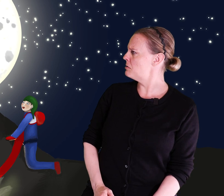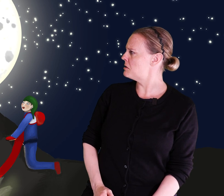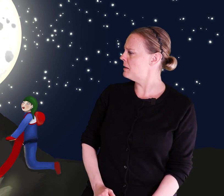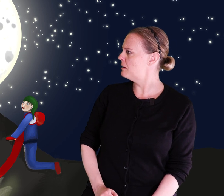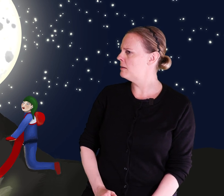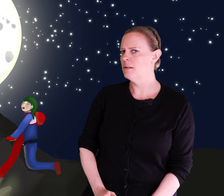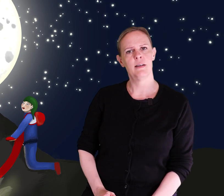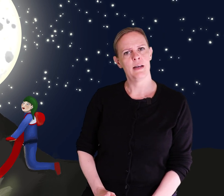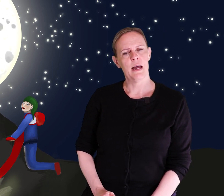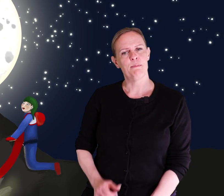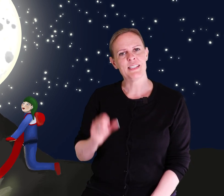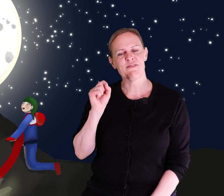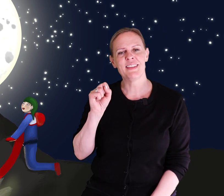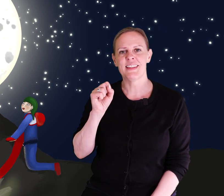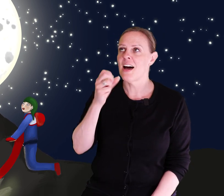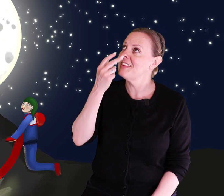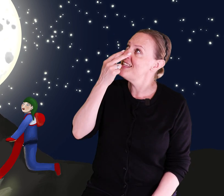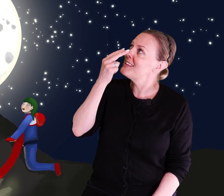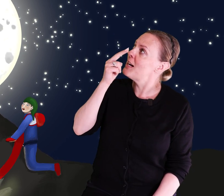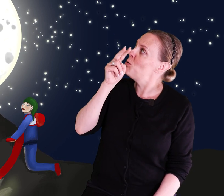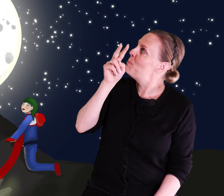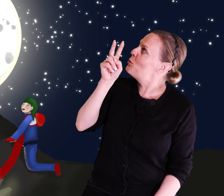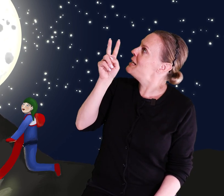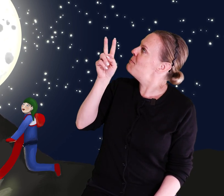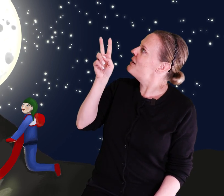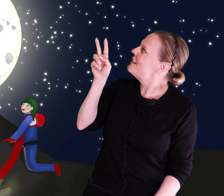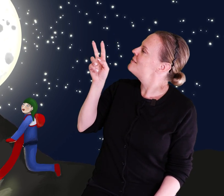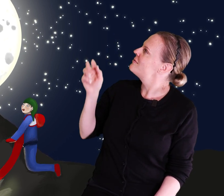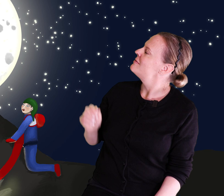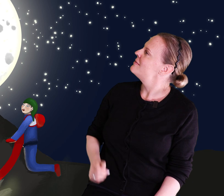vad konstigt men Svante han tittar upp mot himlen